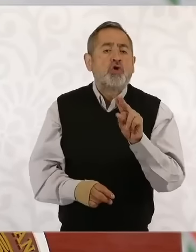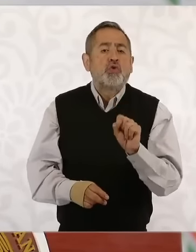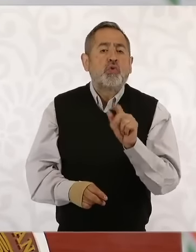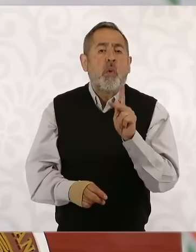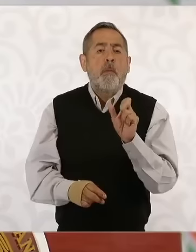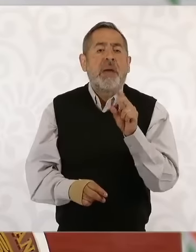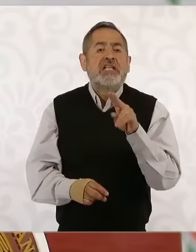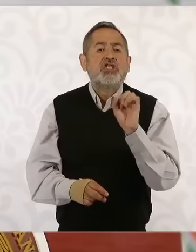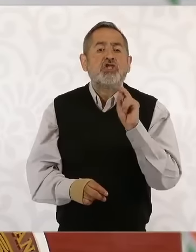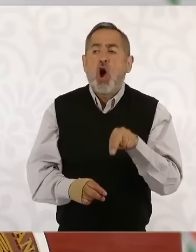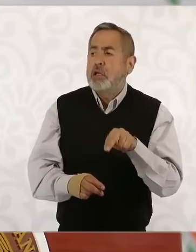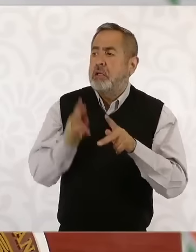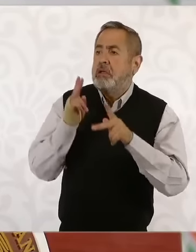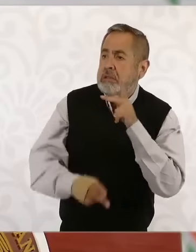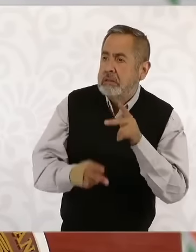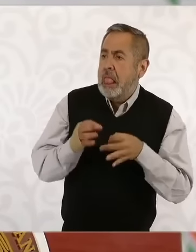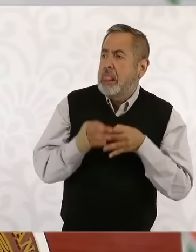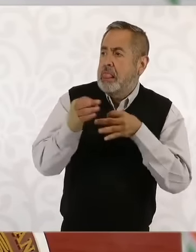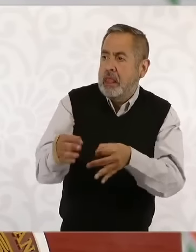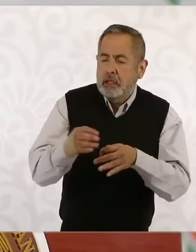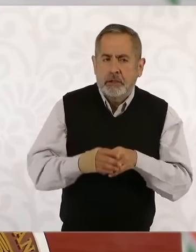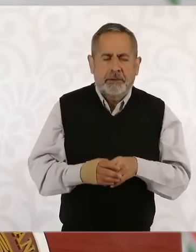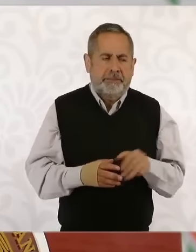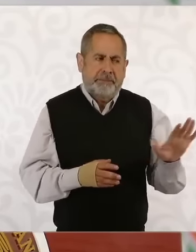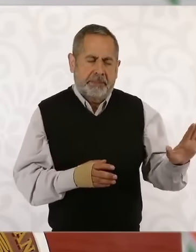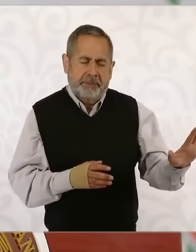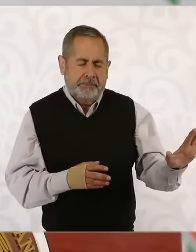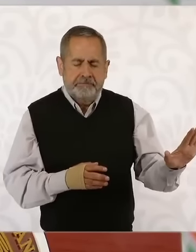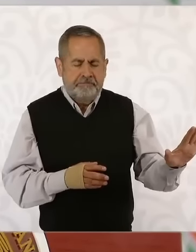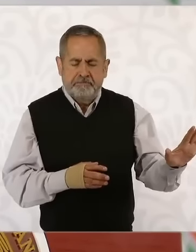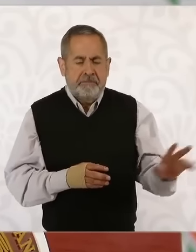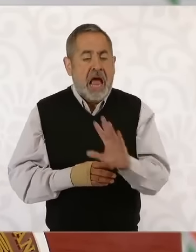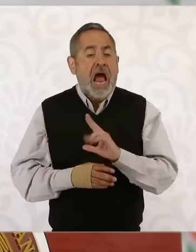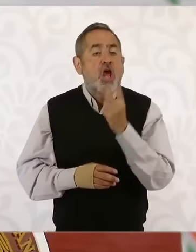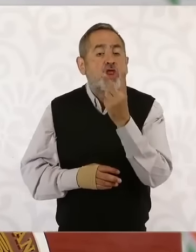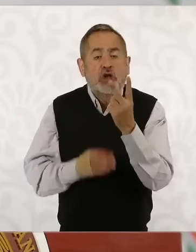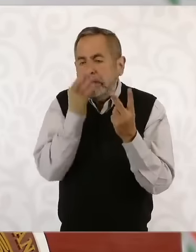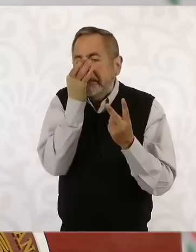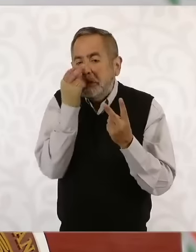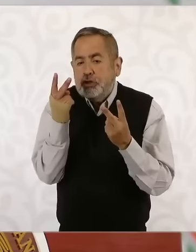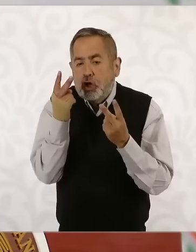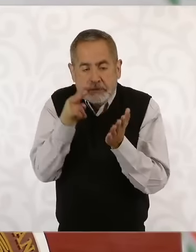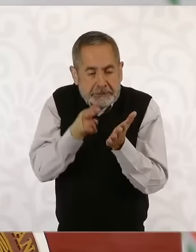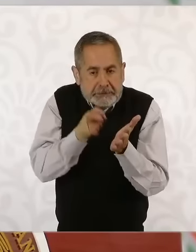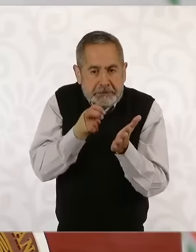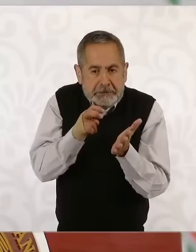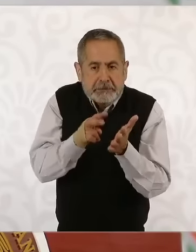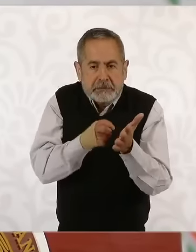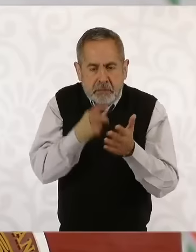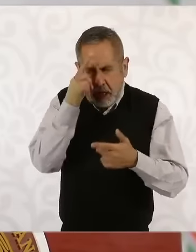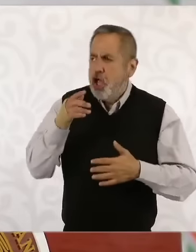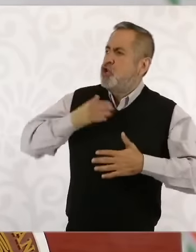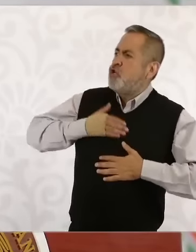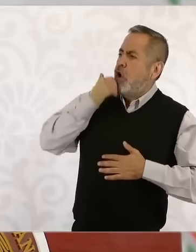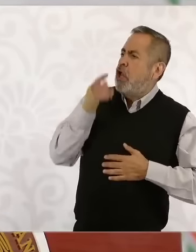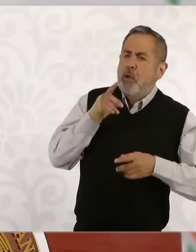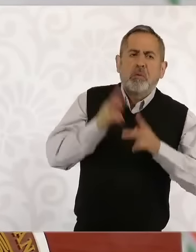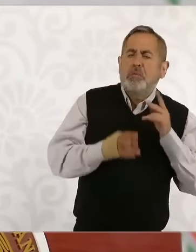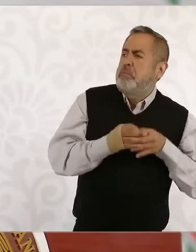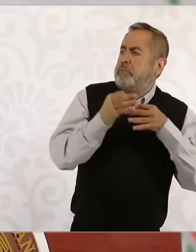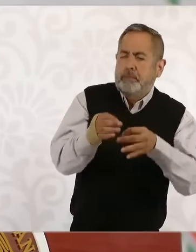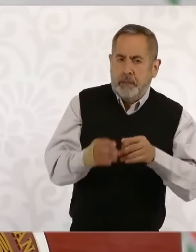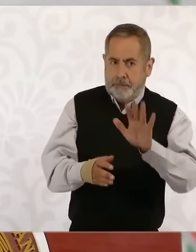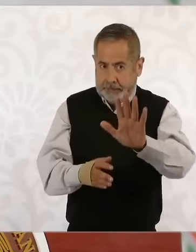solamente dos modificaciones, dos excepciones para poder acudir a la suspensión. Recuerdo ustedes que